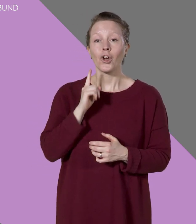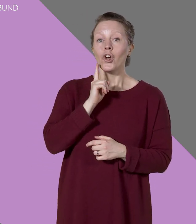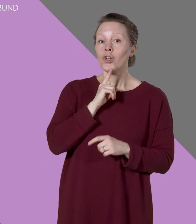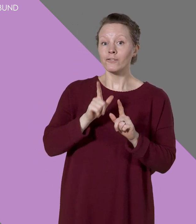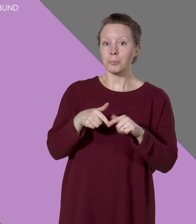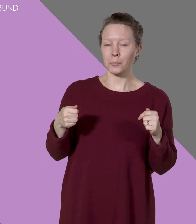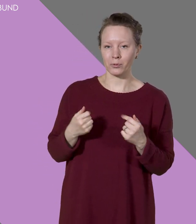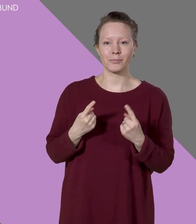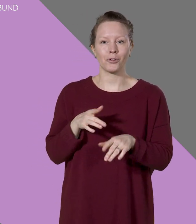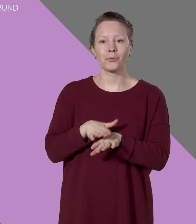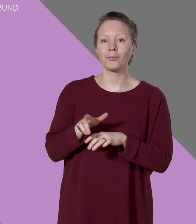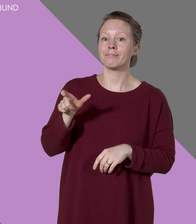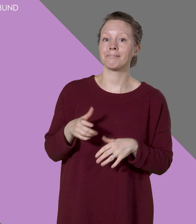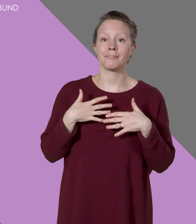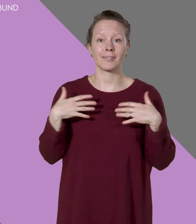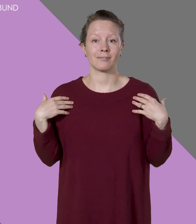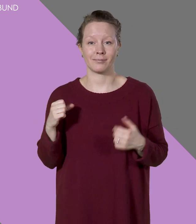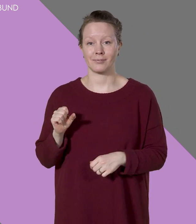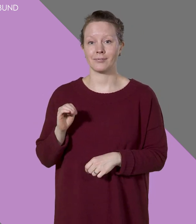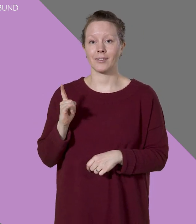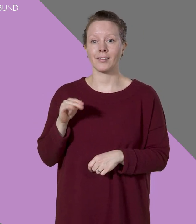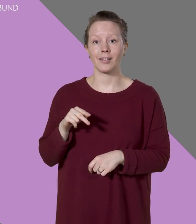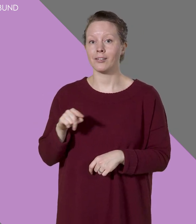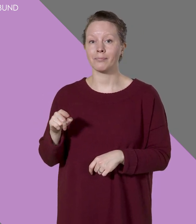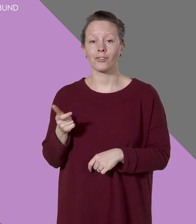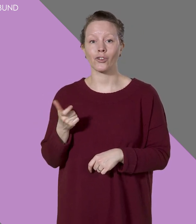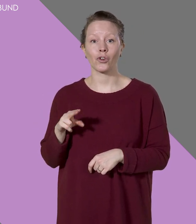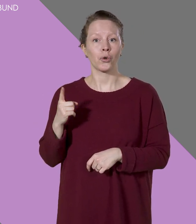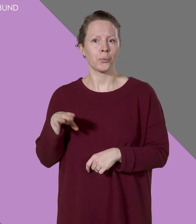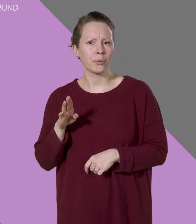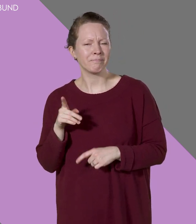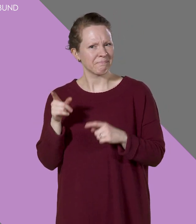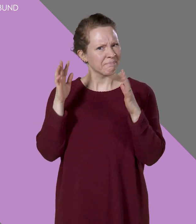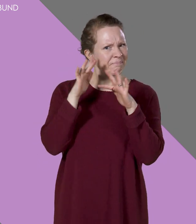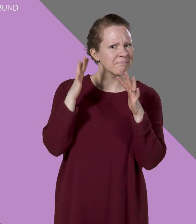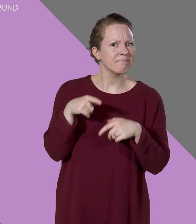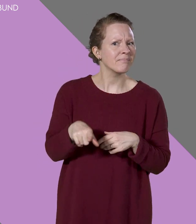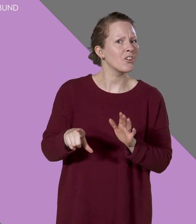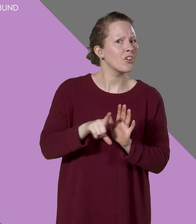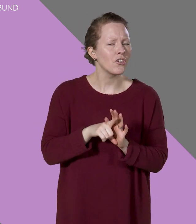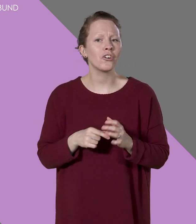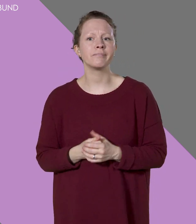Vad tänker då dövförbundets special- sakkunniga Pirkko Selin-Grönlund om lagen?